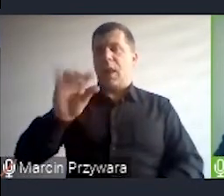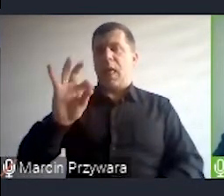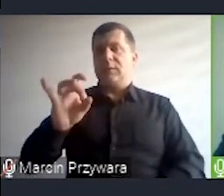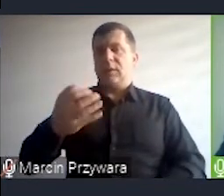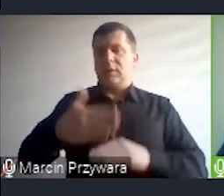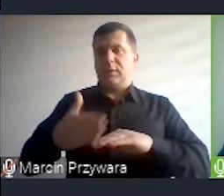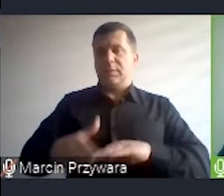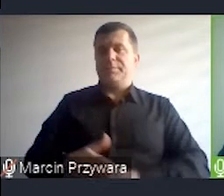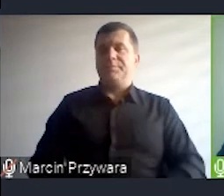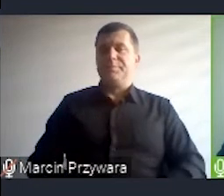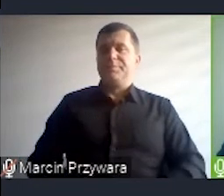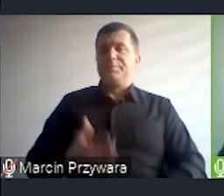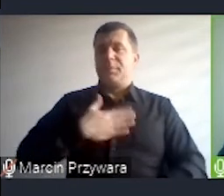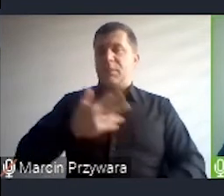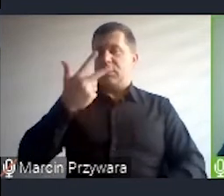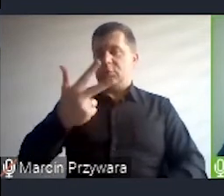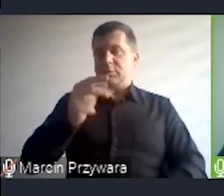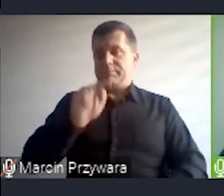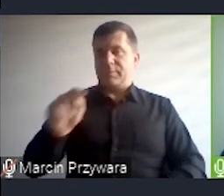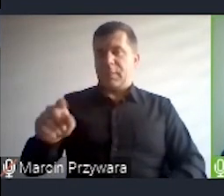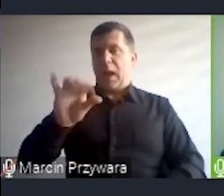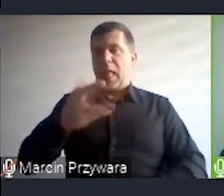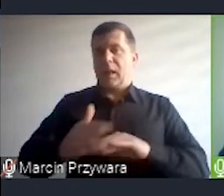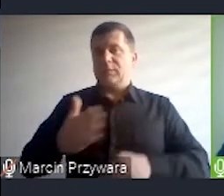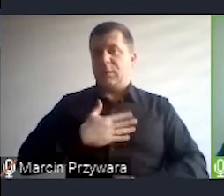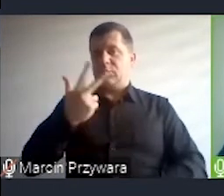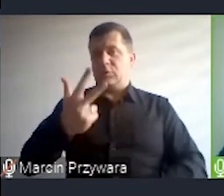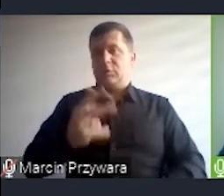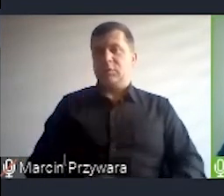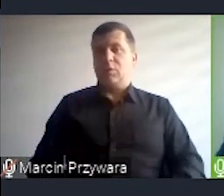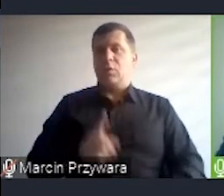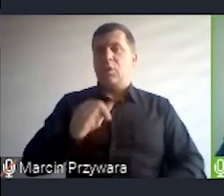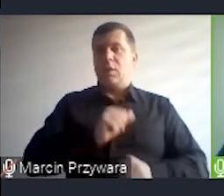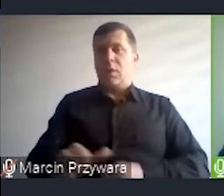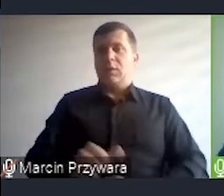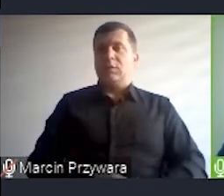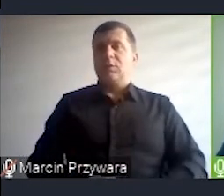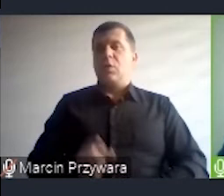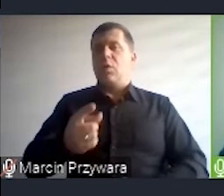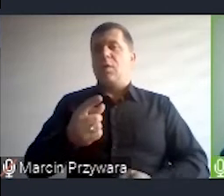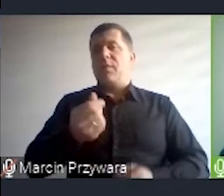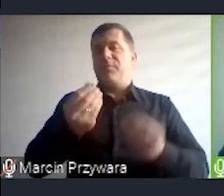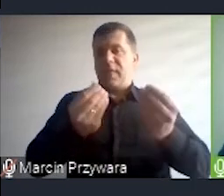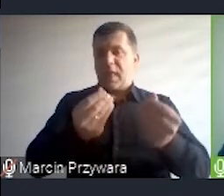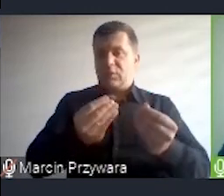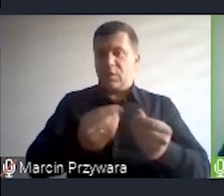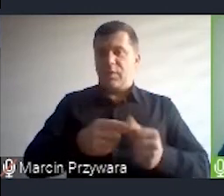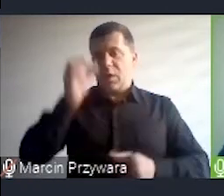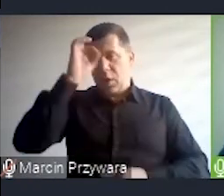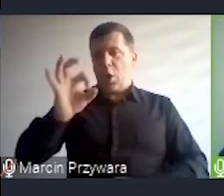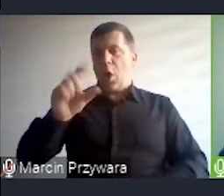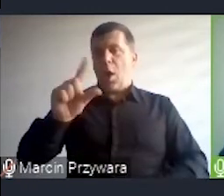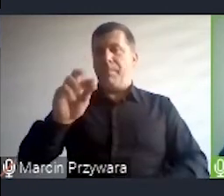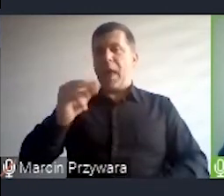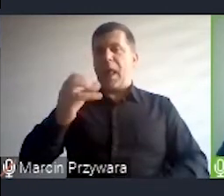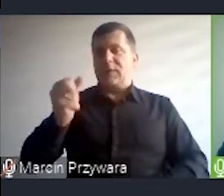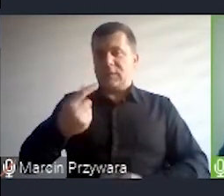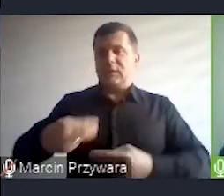Leasingu mamy trzy rodzaje: finansowy, operacyjny i zwrotny.